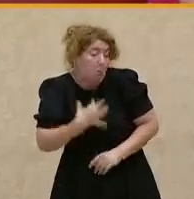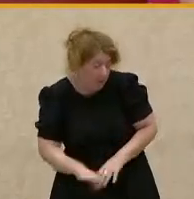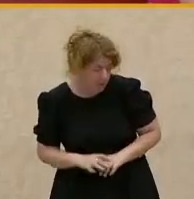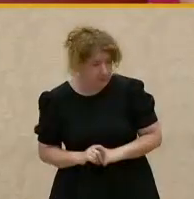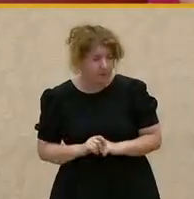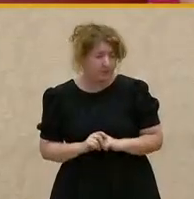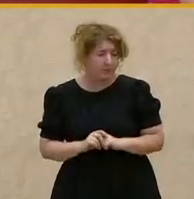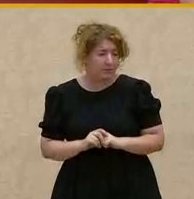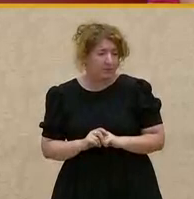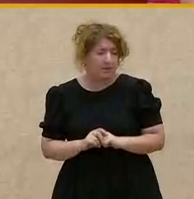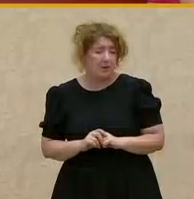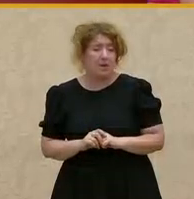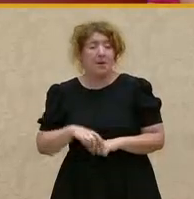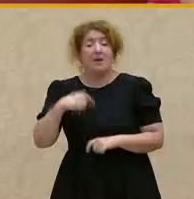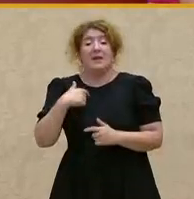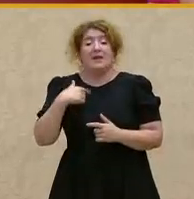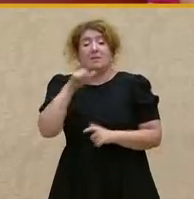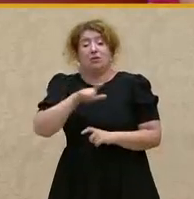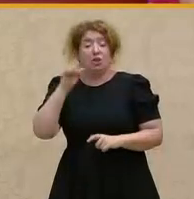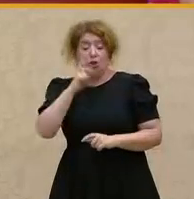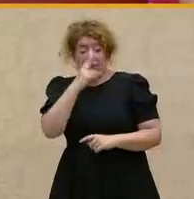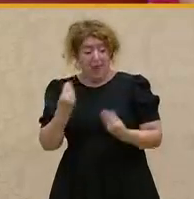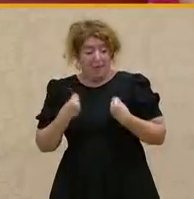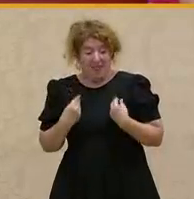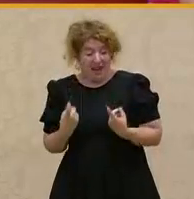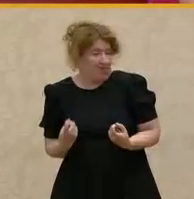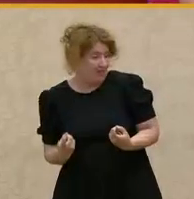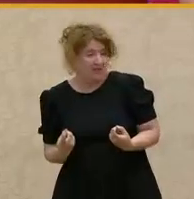la vida de las personas sordociegas, es necesario que el Gobierno de la nación